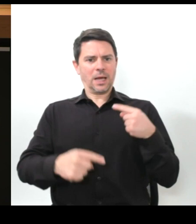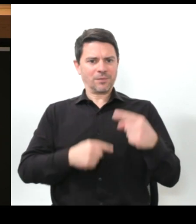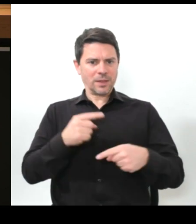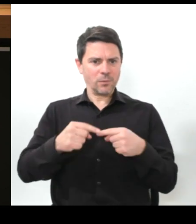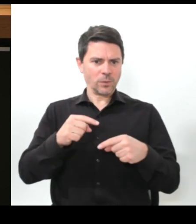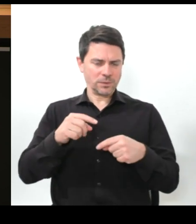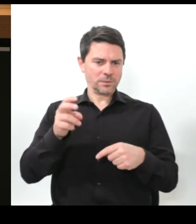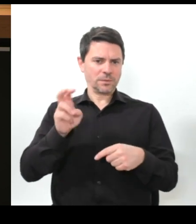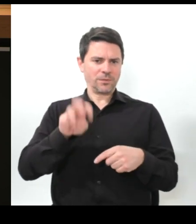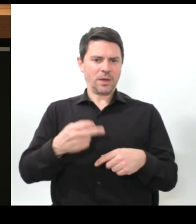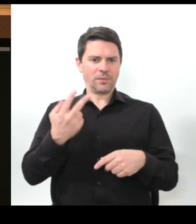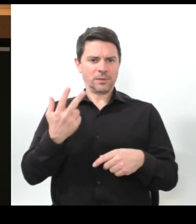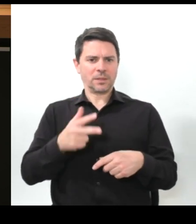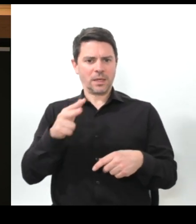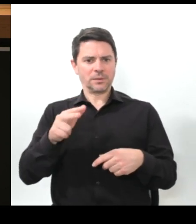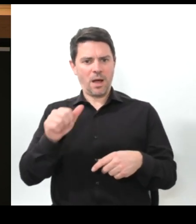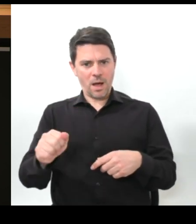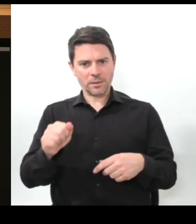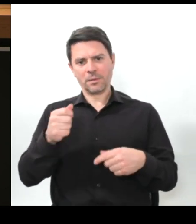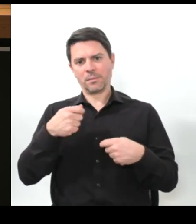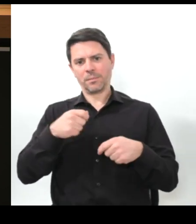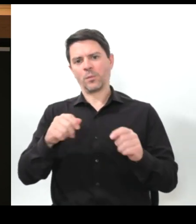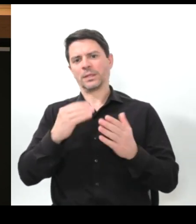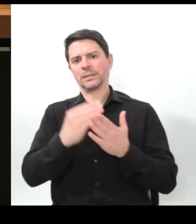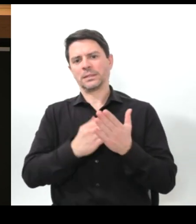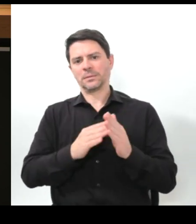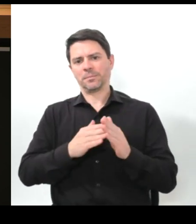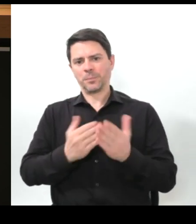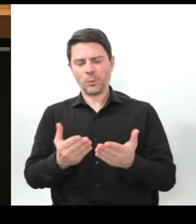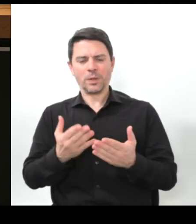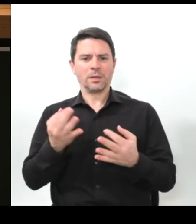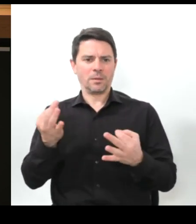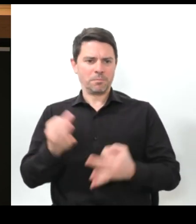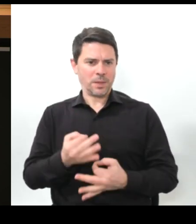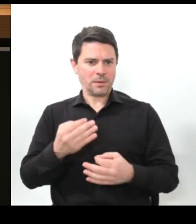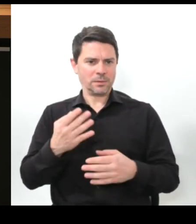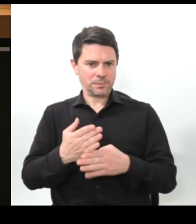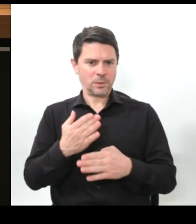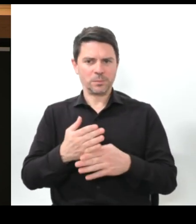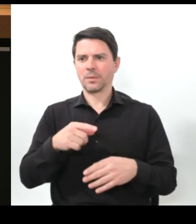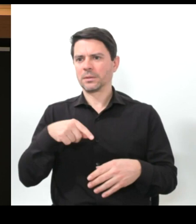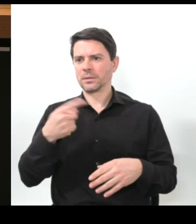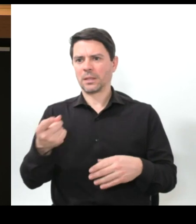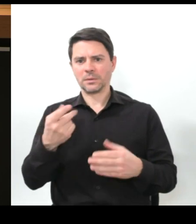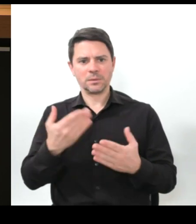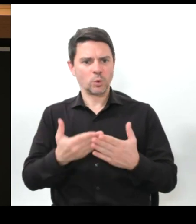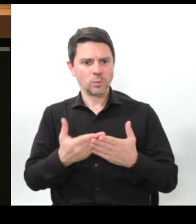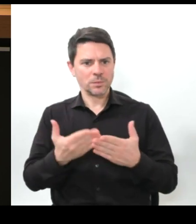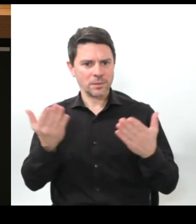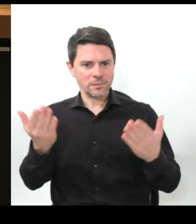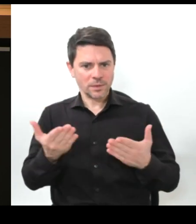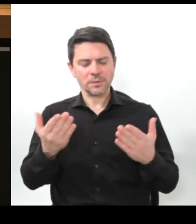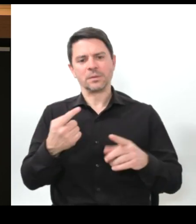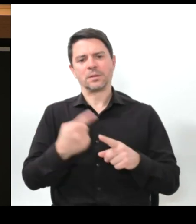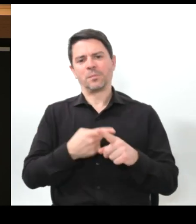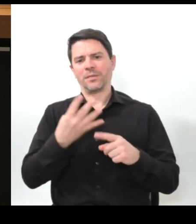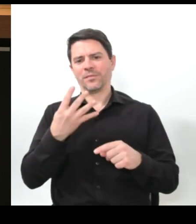Einvernehmen nach Ablauf bestimmter Fristen als erteilt. Punkt sieben: Sie schreiben die Wohnungsbauförderung für den